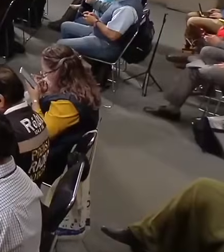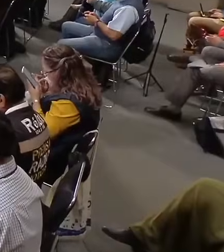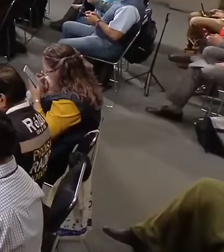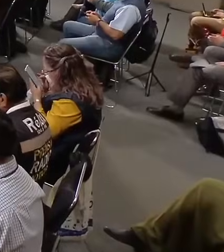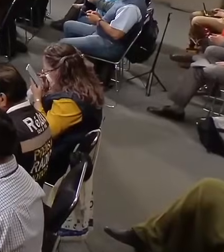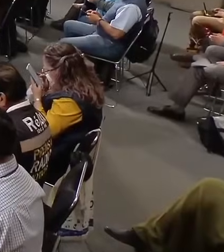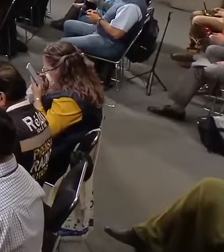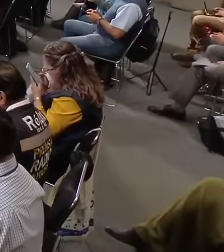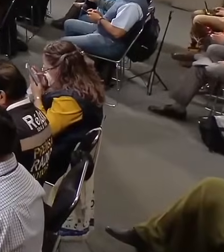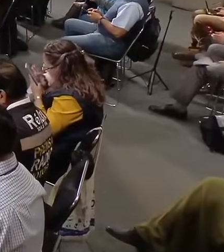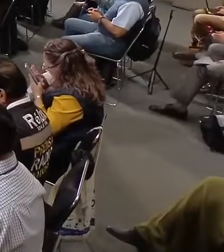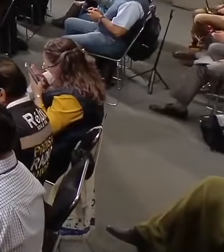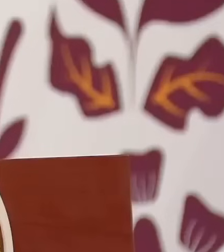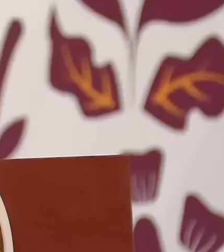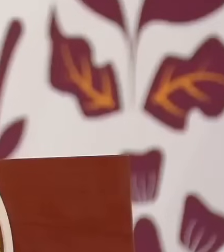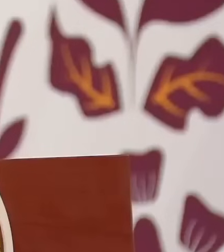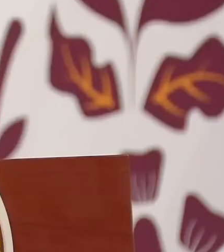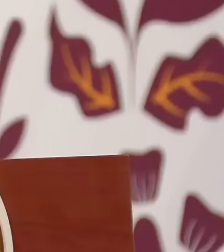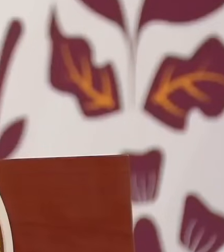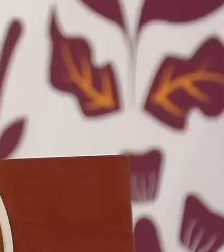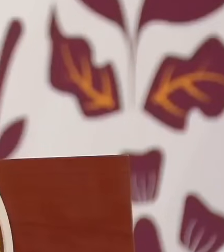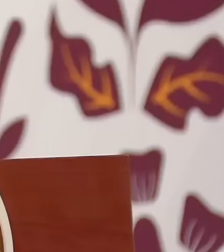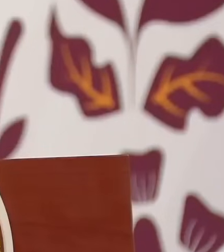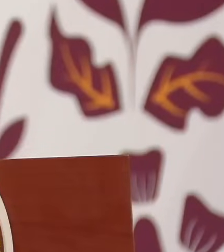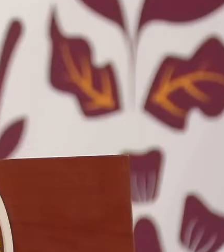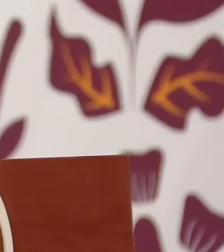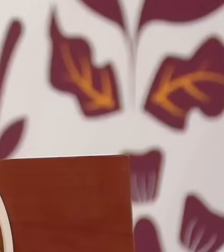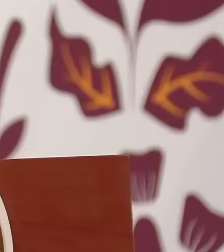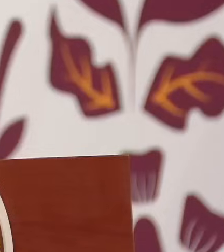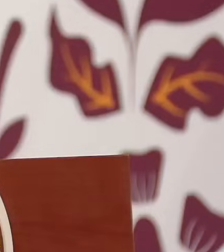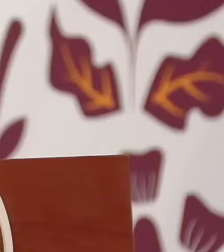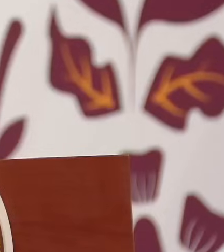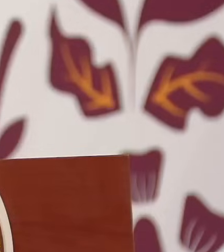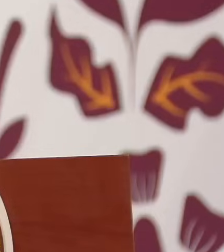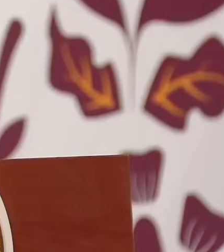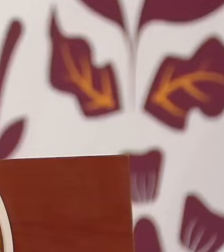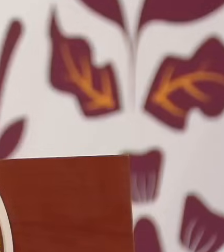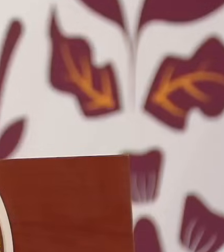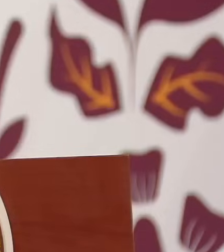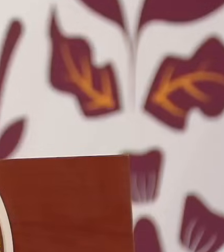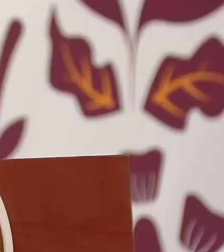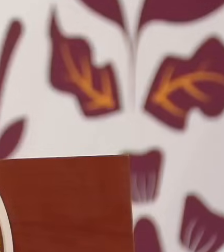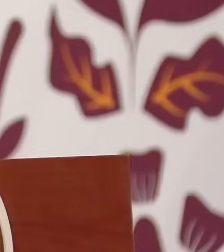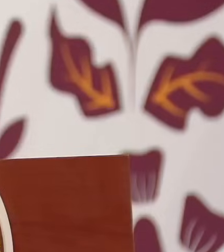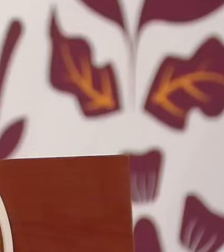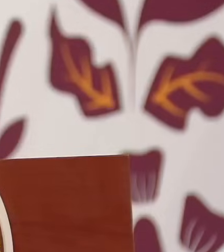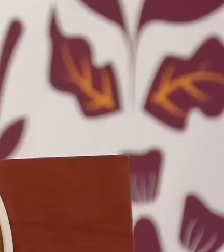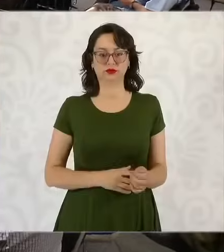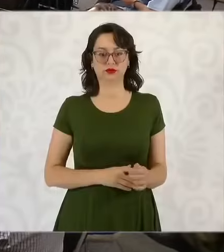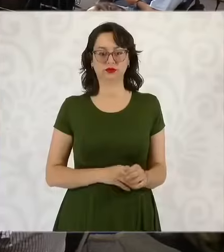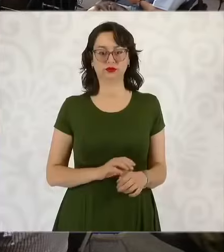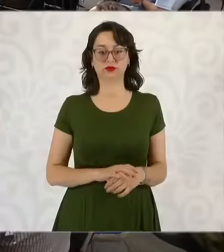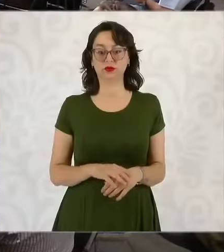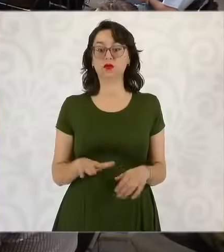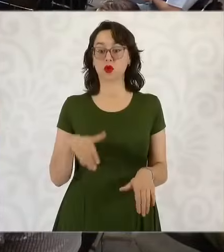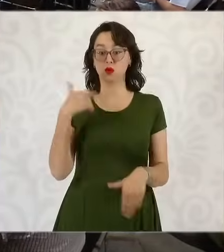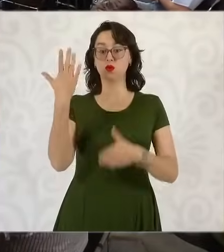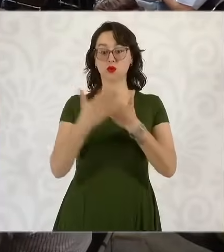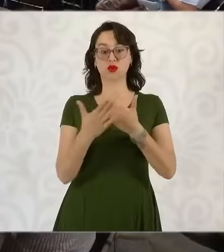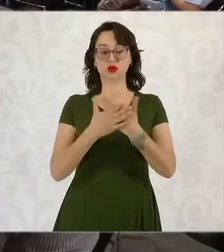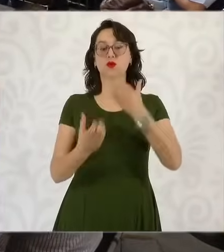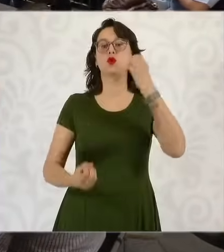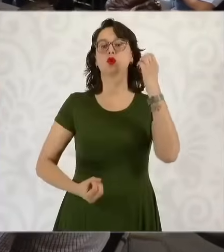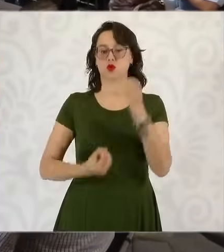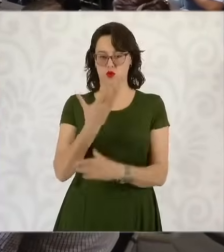planteando viene ya el embajador de los Estados Unidos viene el nuevo embajador eh y ya estamos